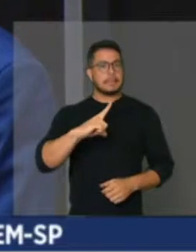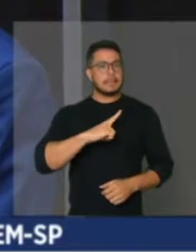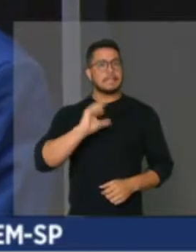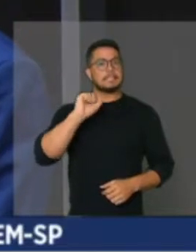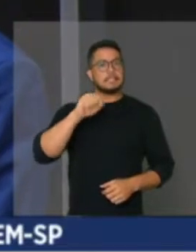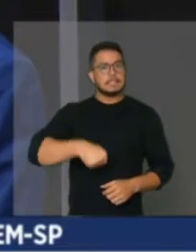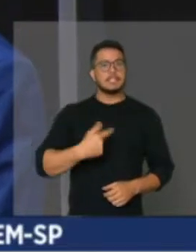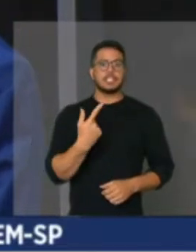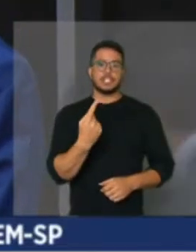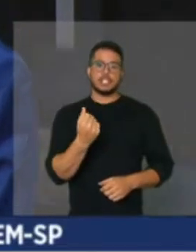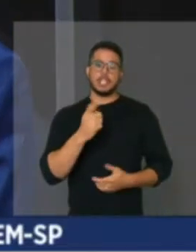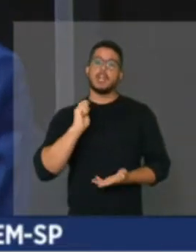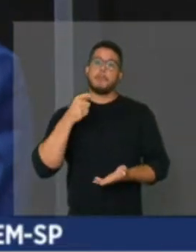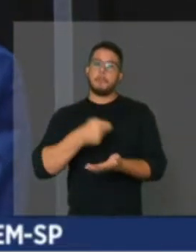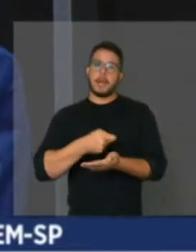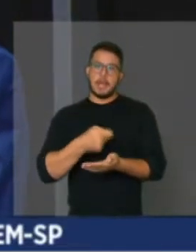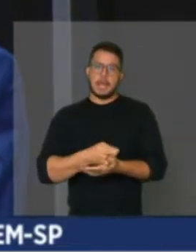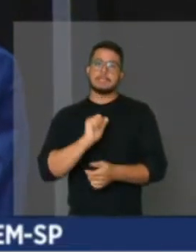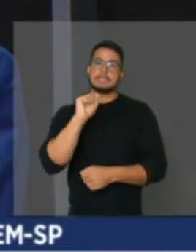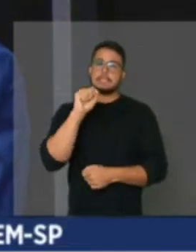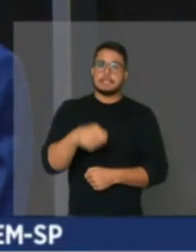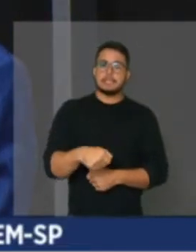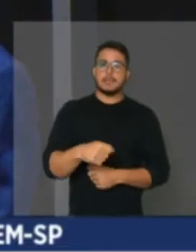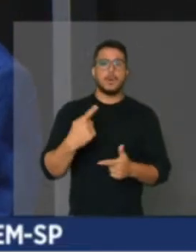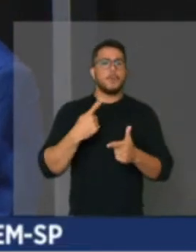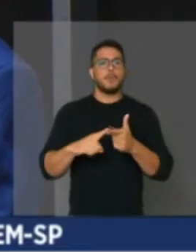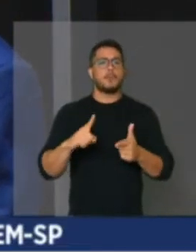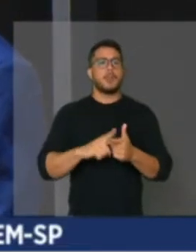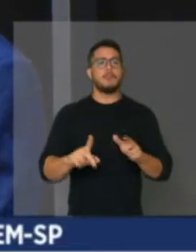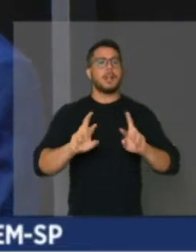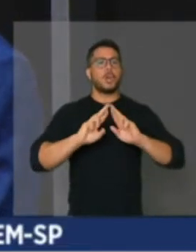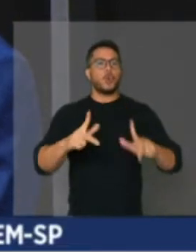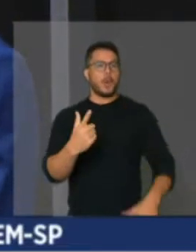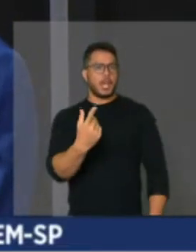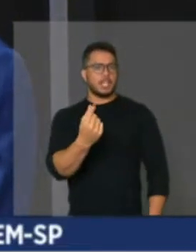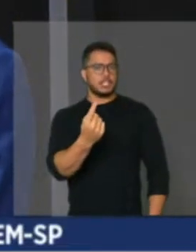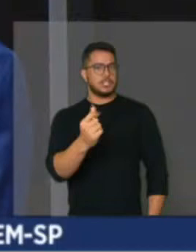É DÍVIDA OBRIGATÓRIA, É DESPESA. LOGO... NÃO DEVERIA ESTAR NO TETO DE GASTOS, VAMOS